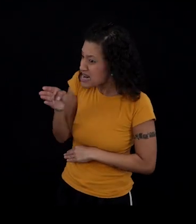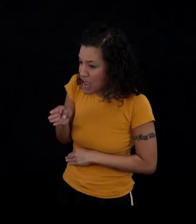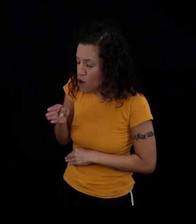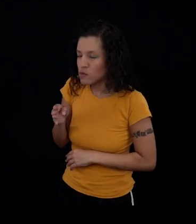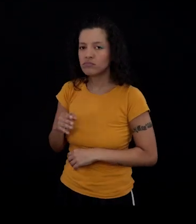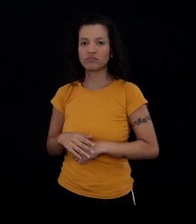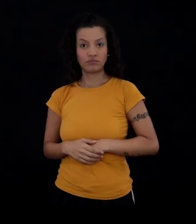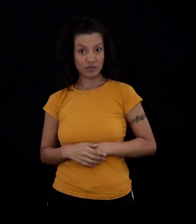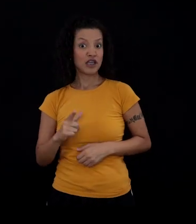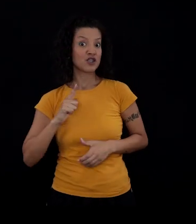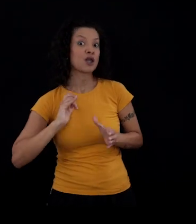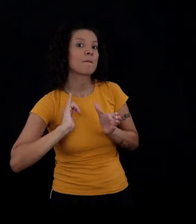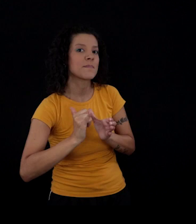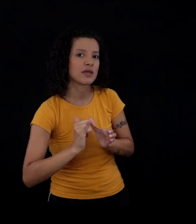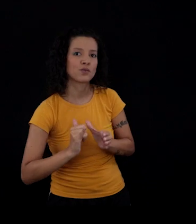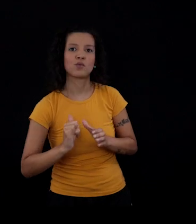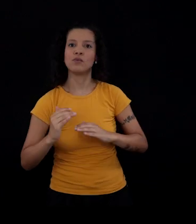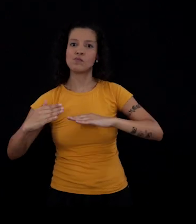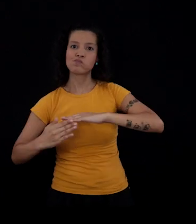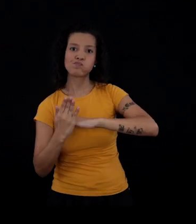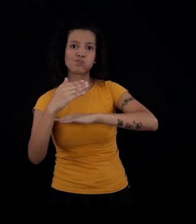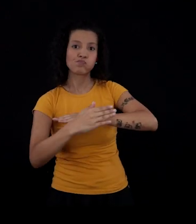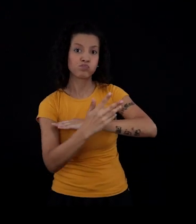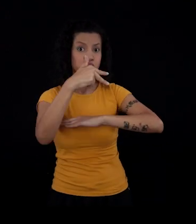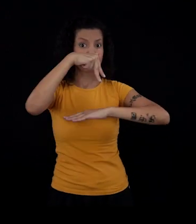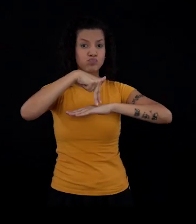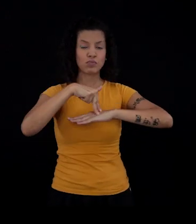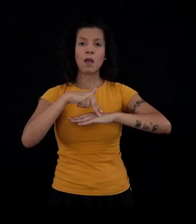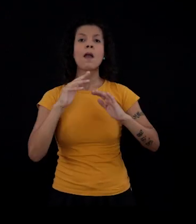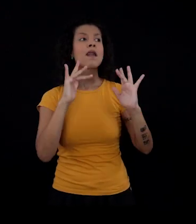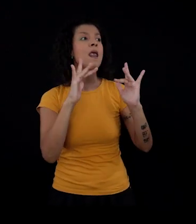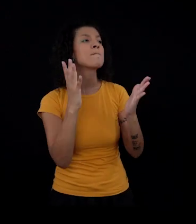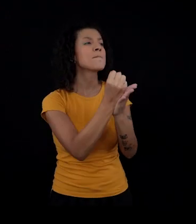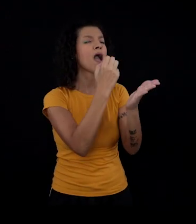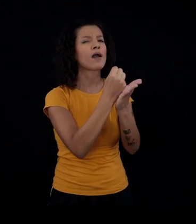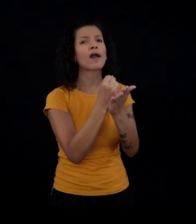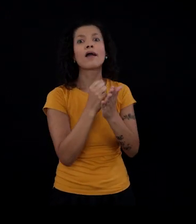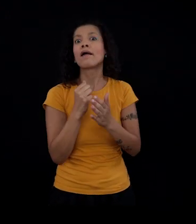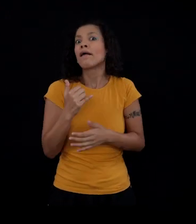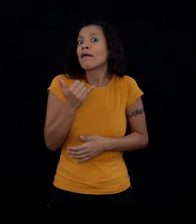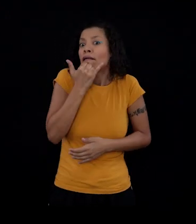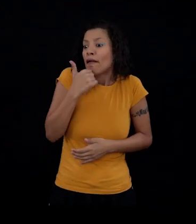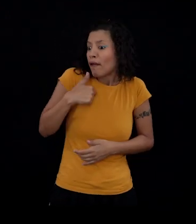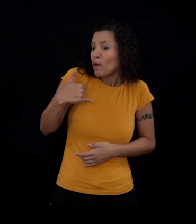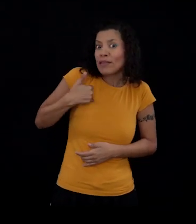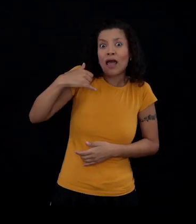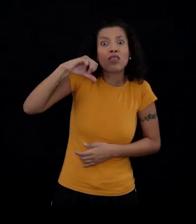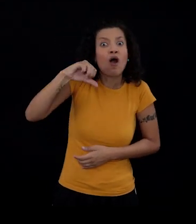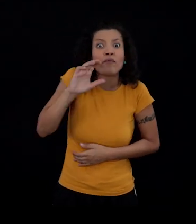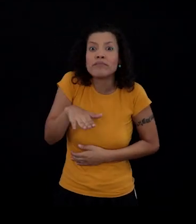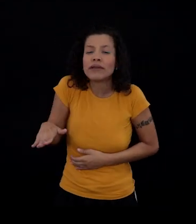Tinham medo do boto namorador, mas eu era uma menina de uns 10 anos; e tinha uma árvore de jambo-rosa,